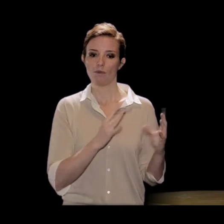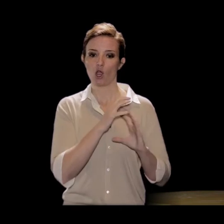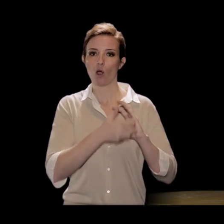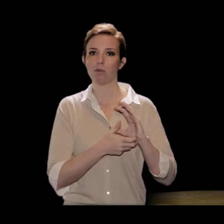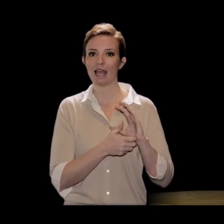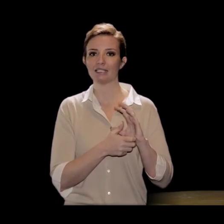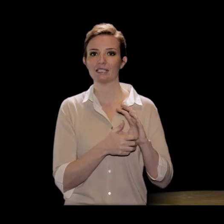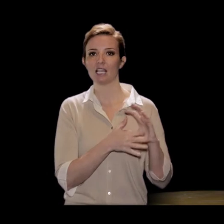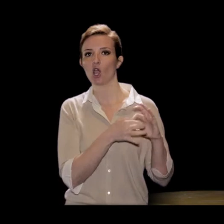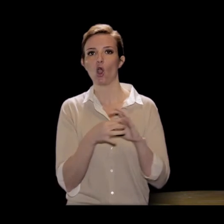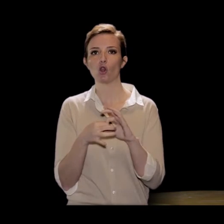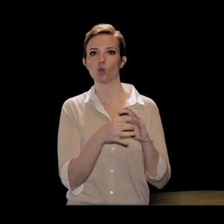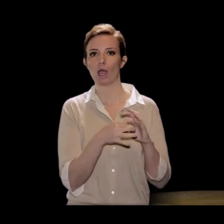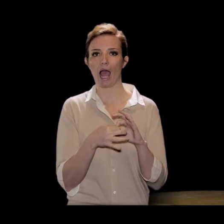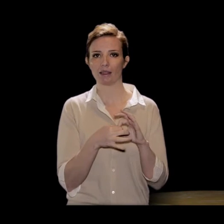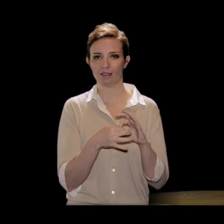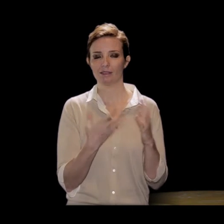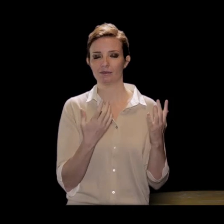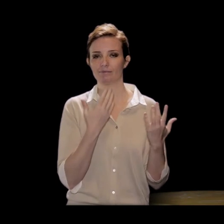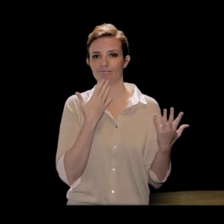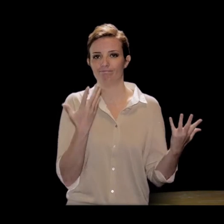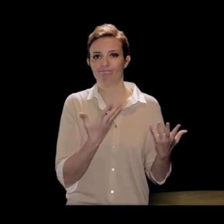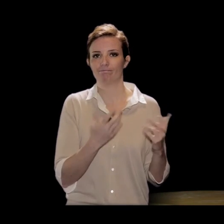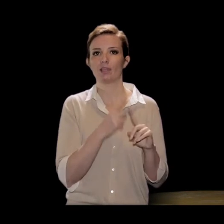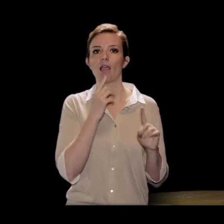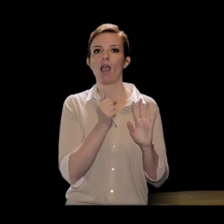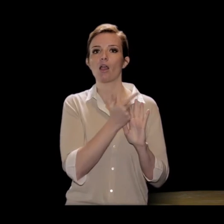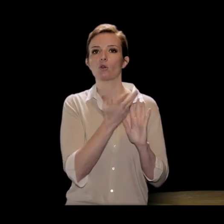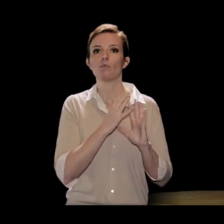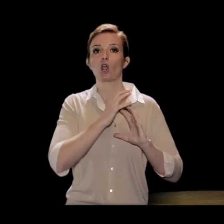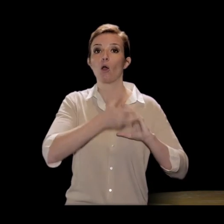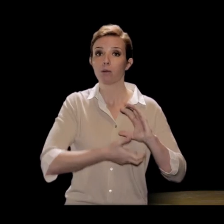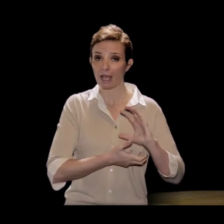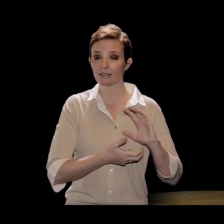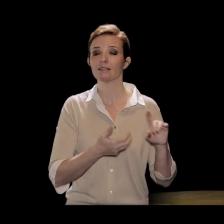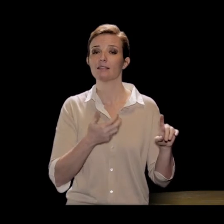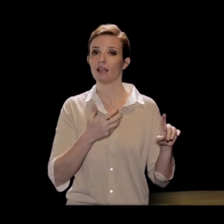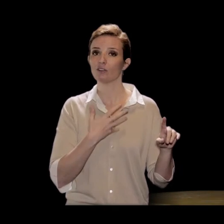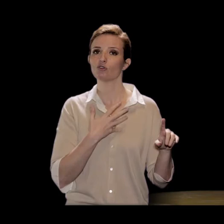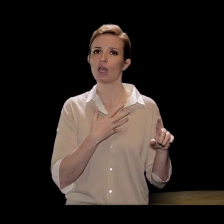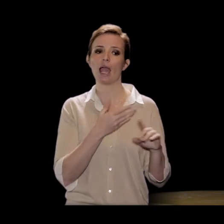cioè numeri complessi caratterizzati dalla medesima parte reale